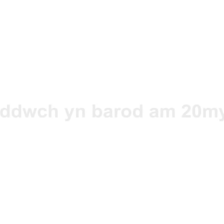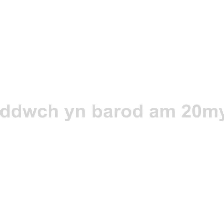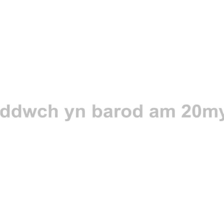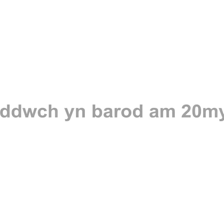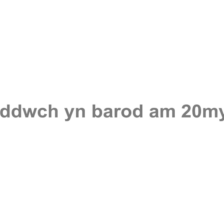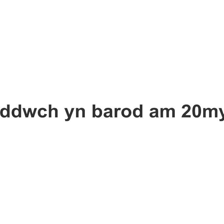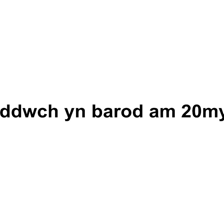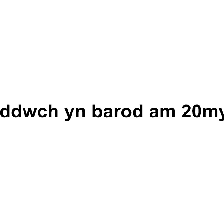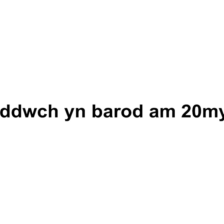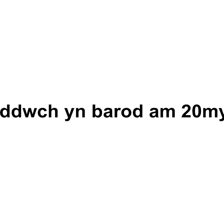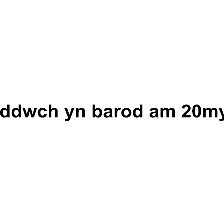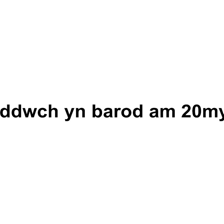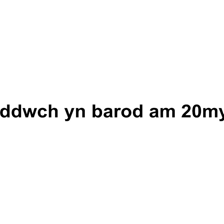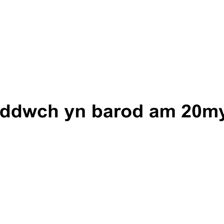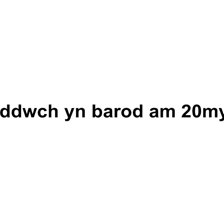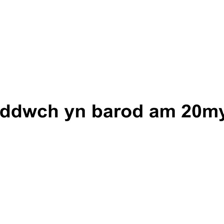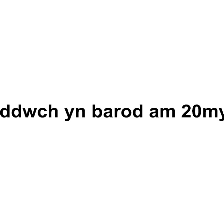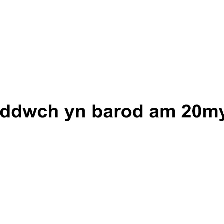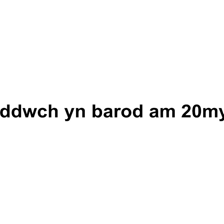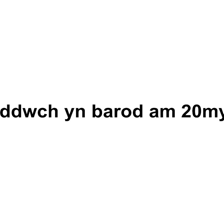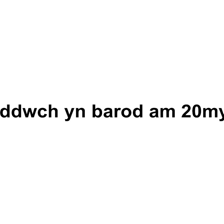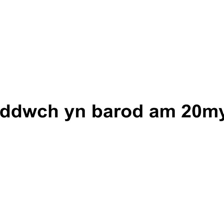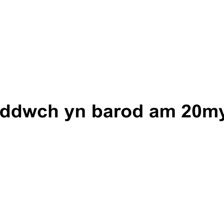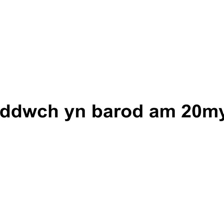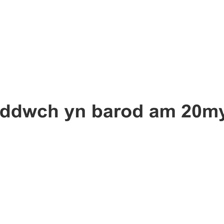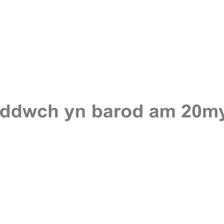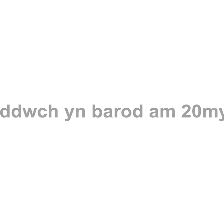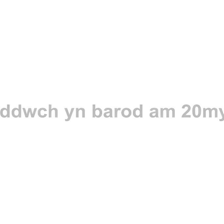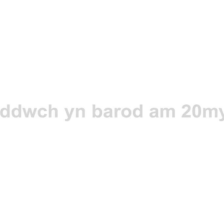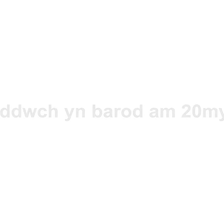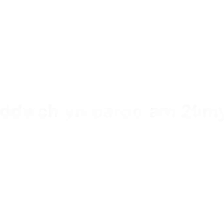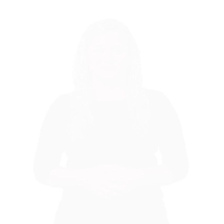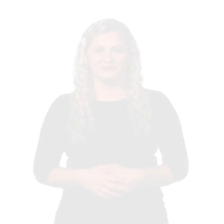Byddwch yn barod am 20mya